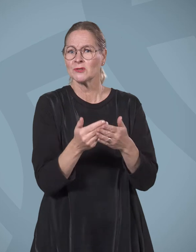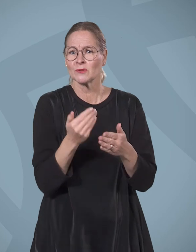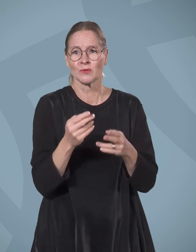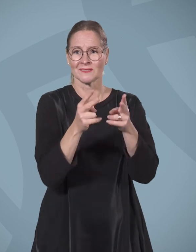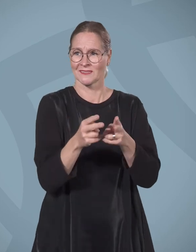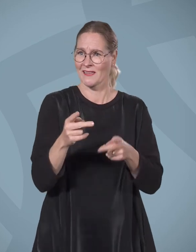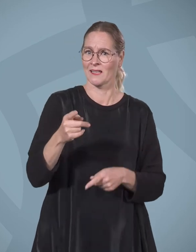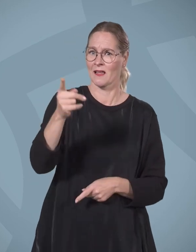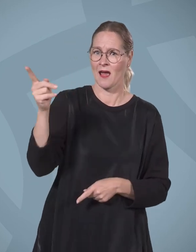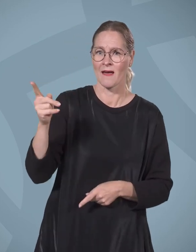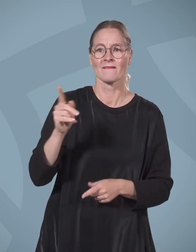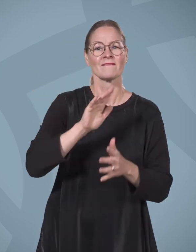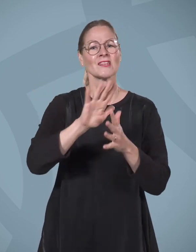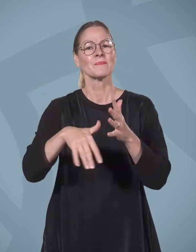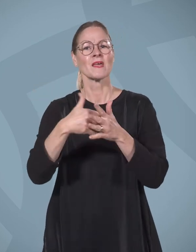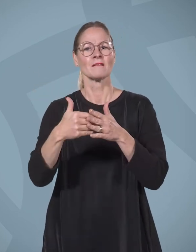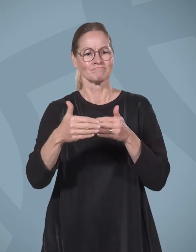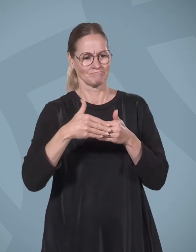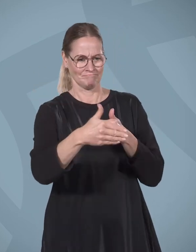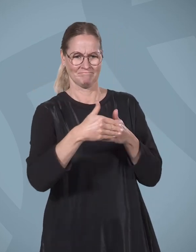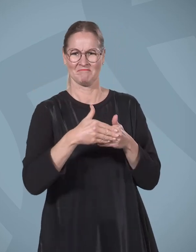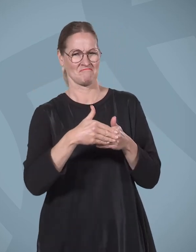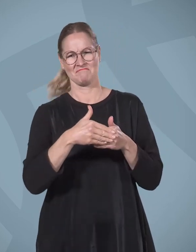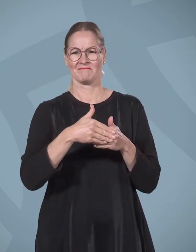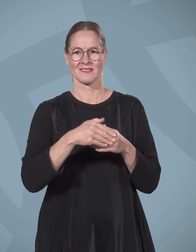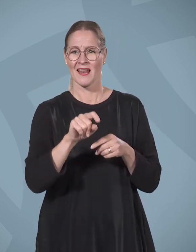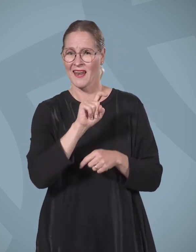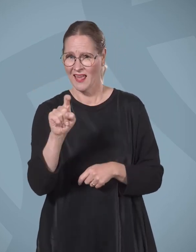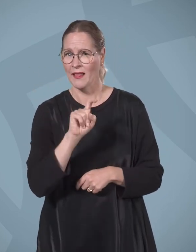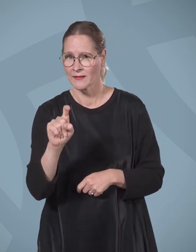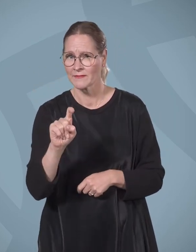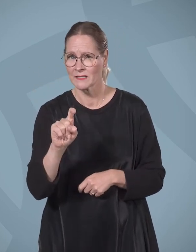sairaalan negatiivisesta suhtautumisesta viittomakieleen.